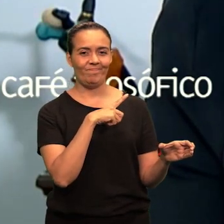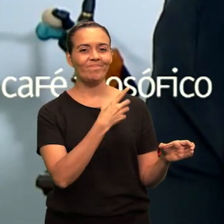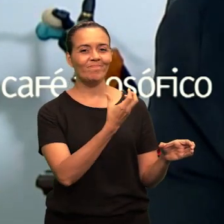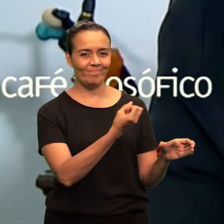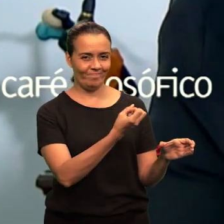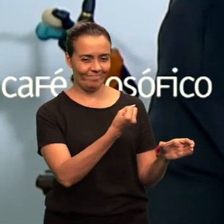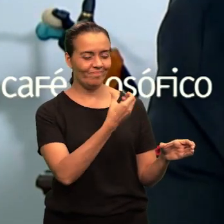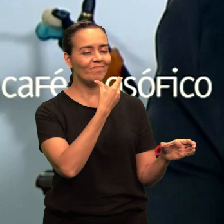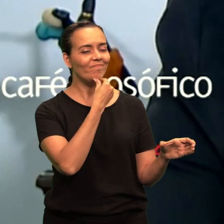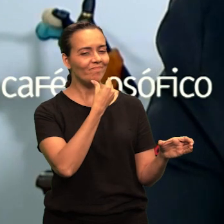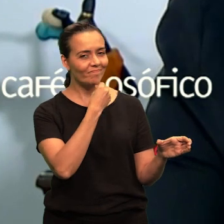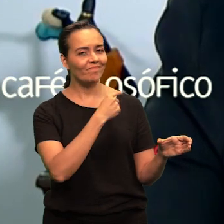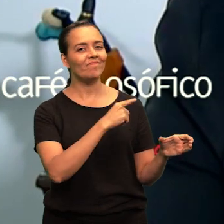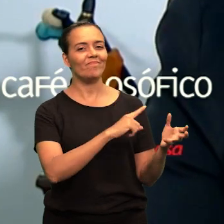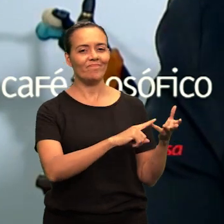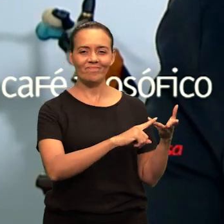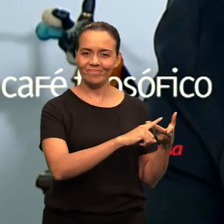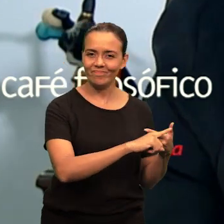pensar lugares de fala como interdito